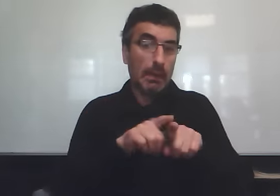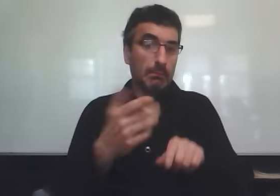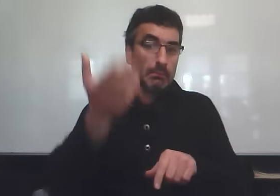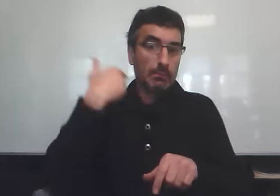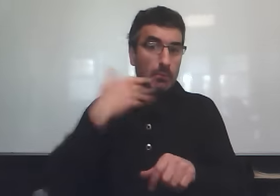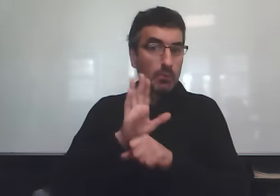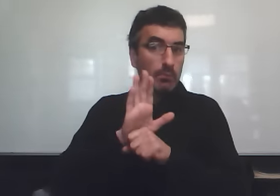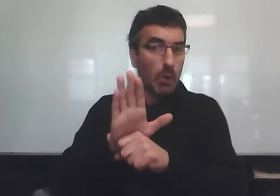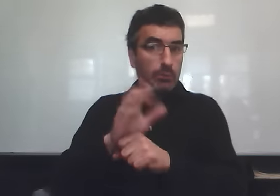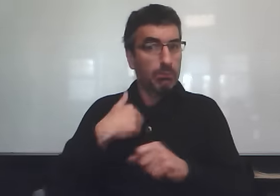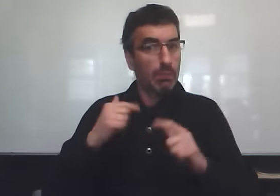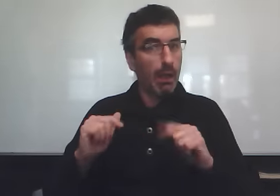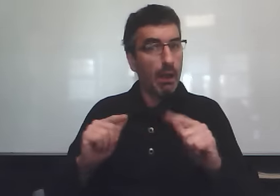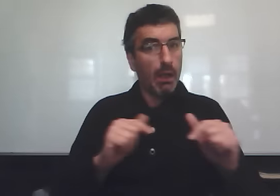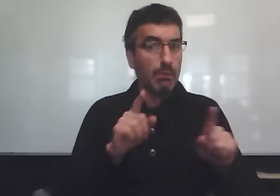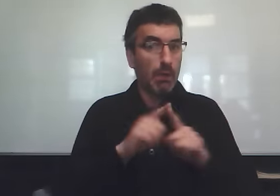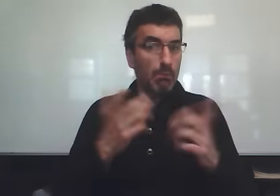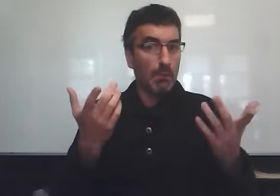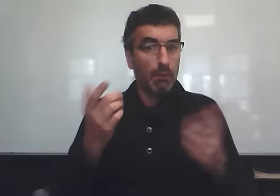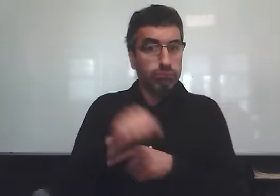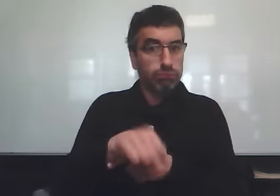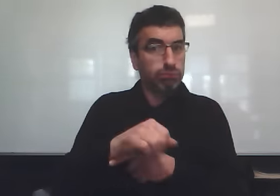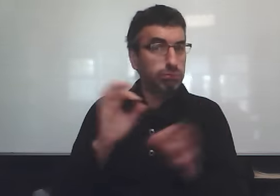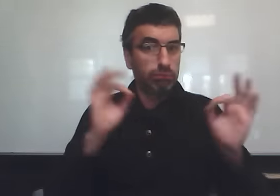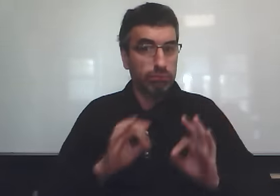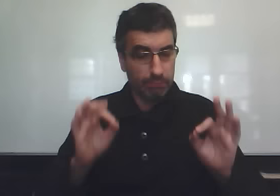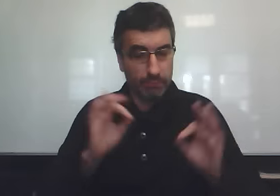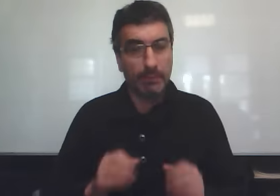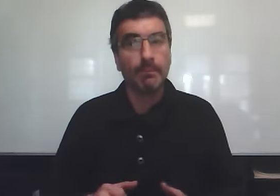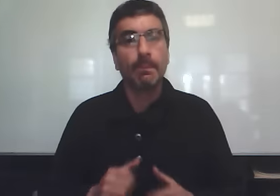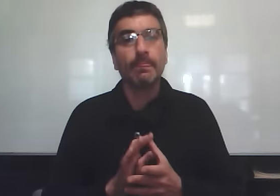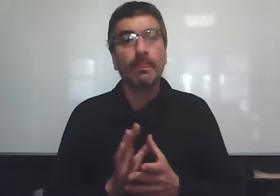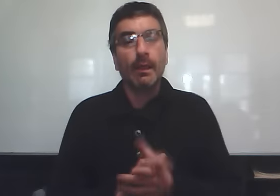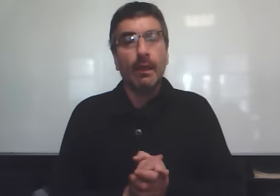pour leur montrer que nous sommes tous là, comme la derniere fois et pour montrer que nous nous le négligons pas.